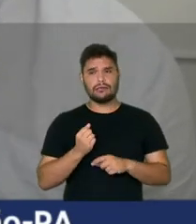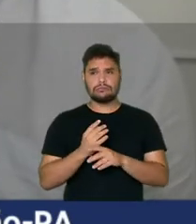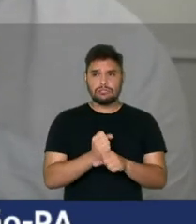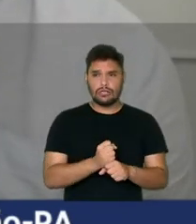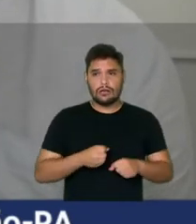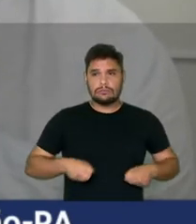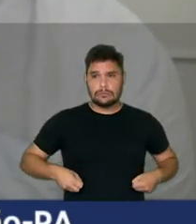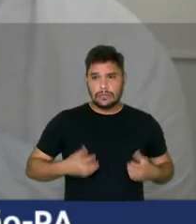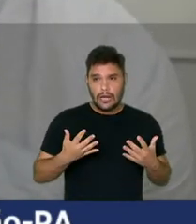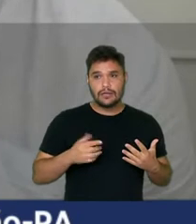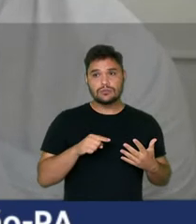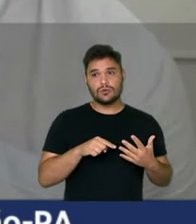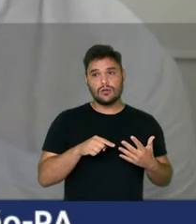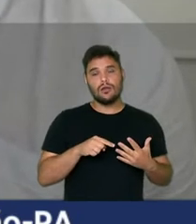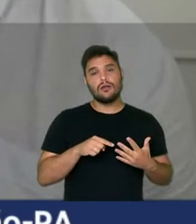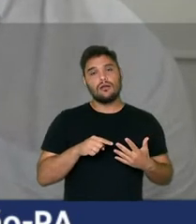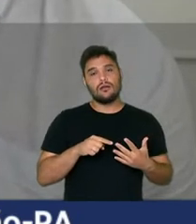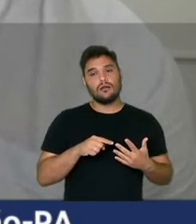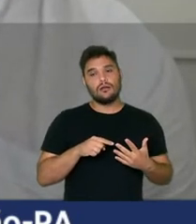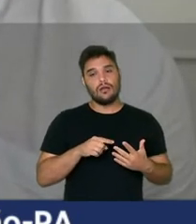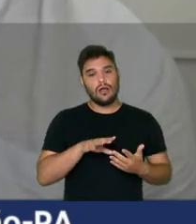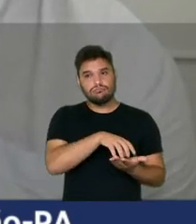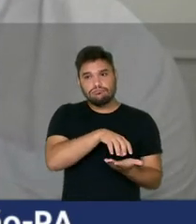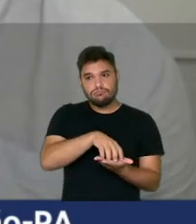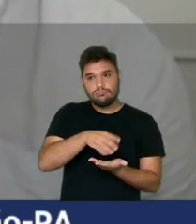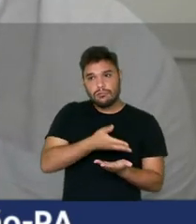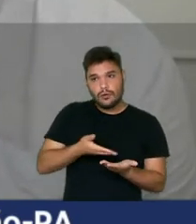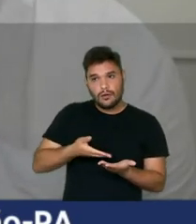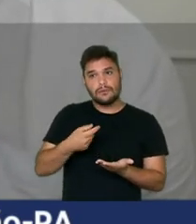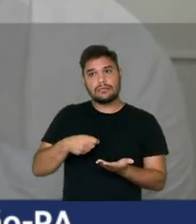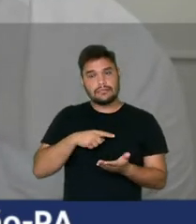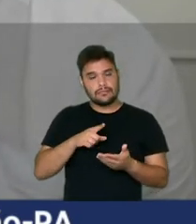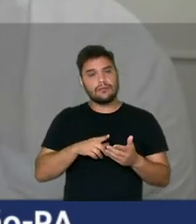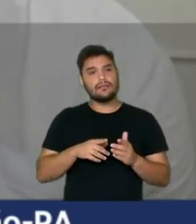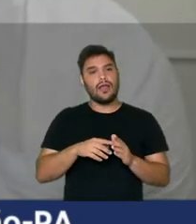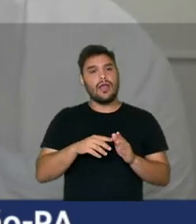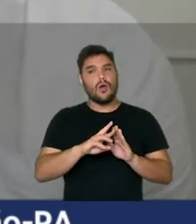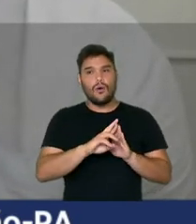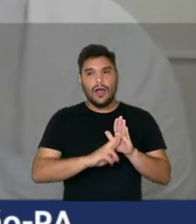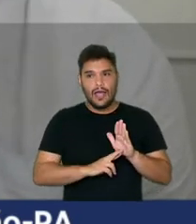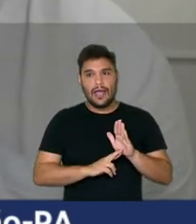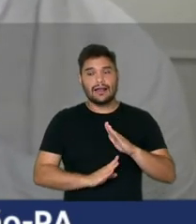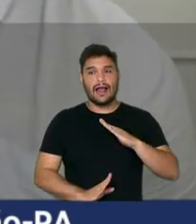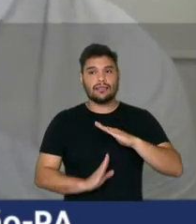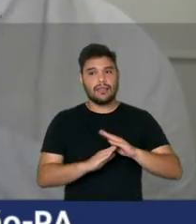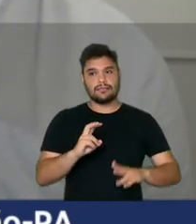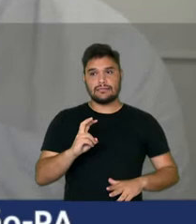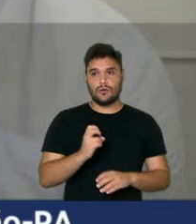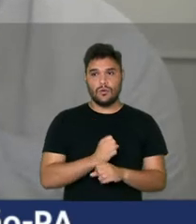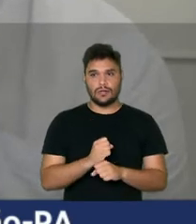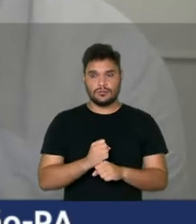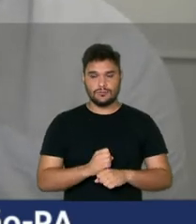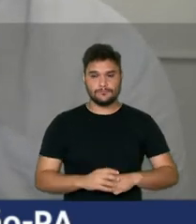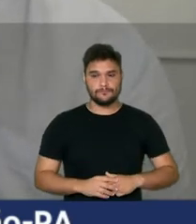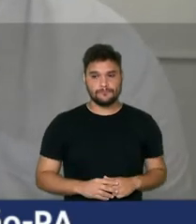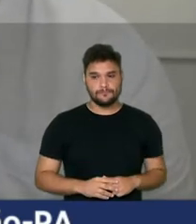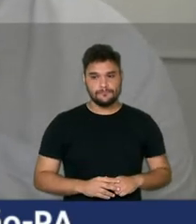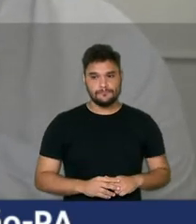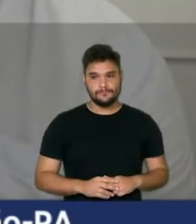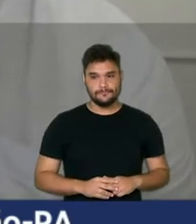PROPOSIÇÕES LEGISLATIVAS QUE VINCULA RECEITAS A DESPESAS DEVERÃO CONTER CLÁUSULAS